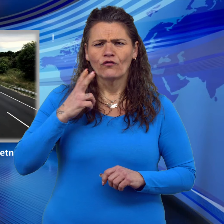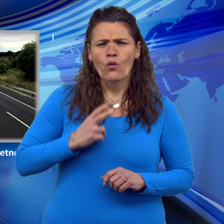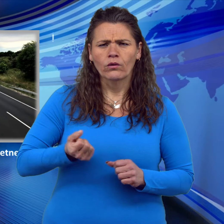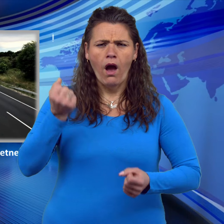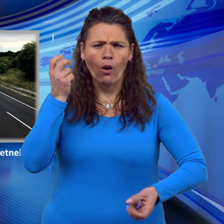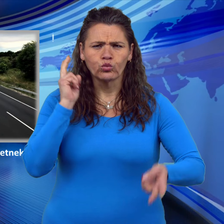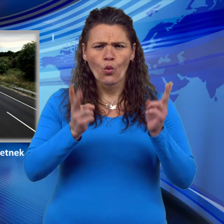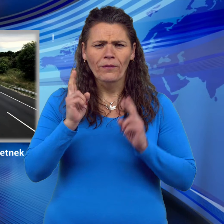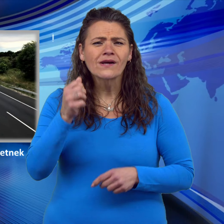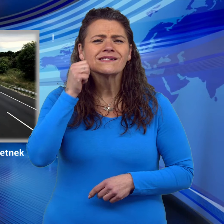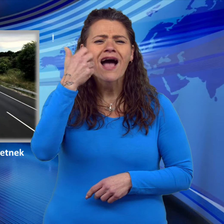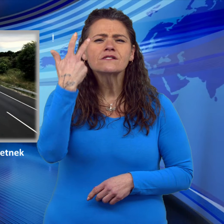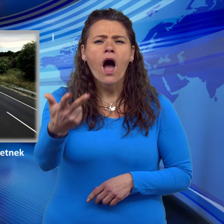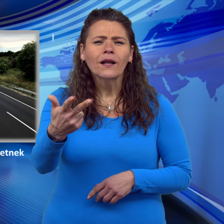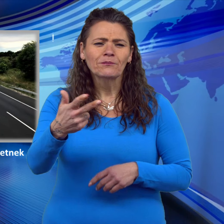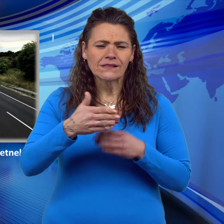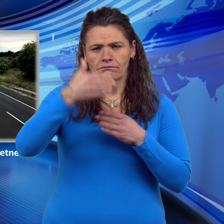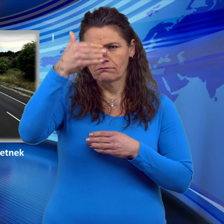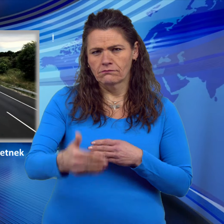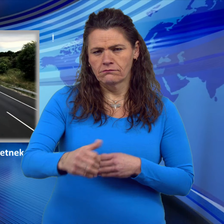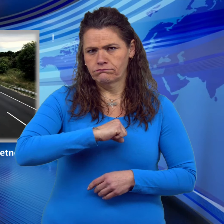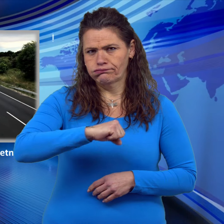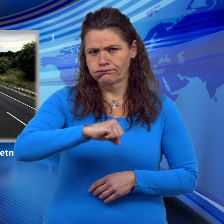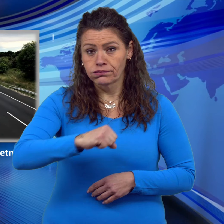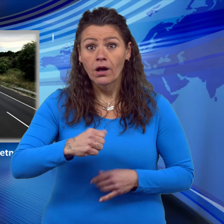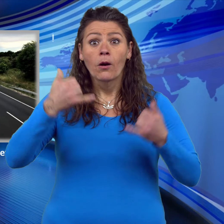hogy az eddigi 130 km/órás maximális tempó